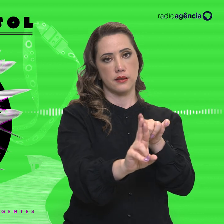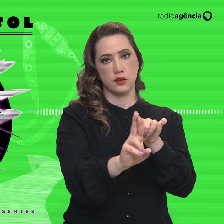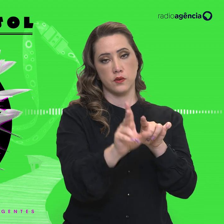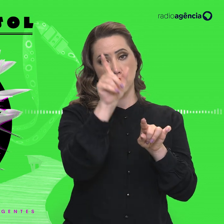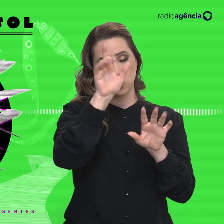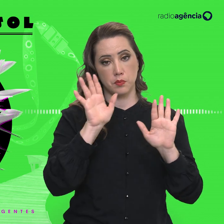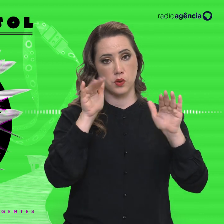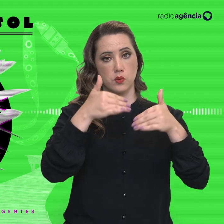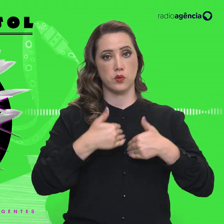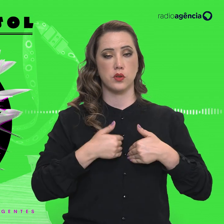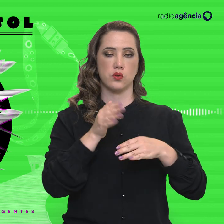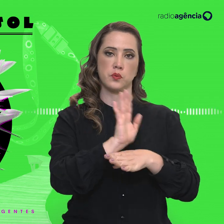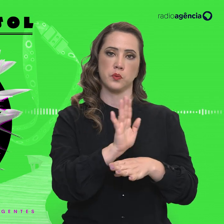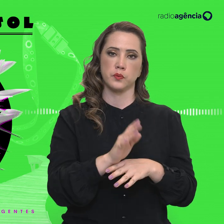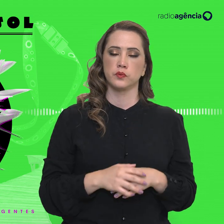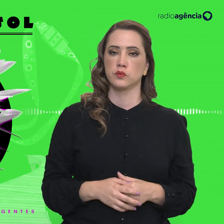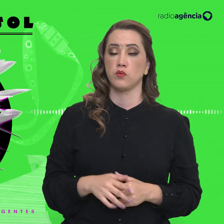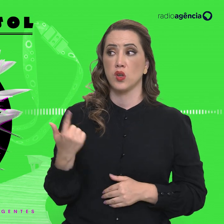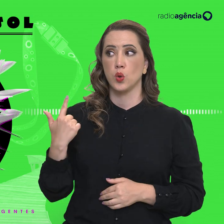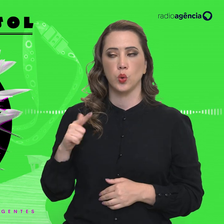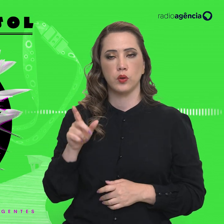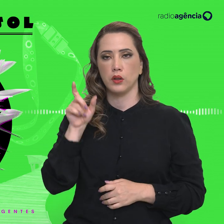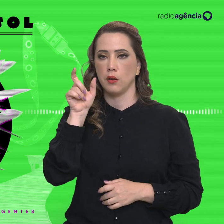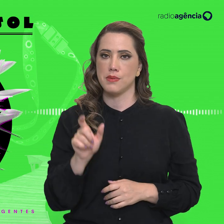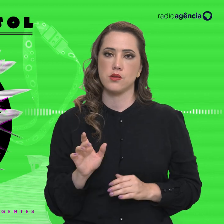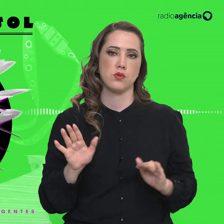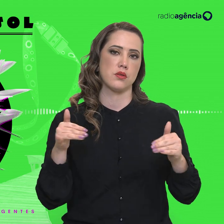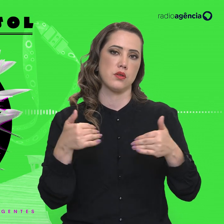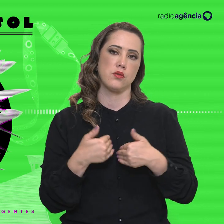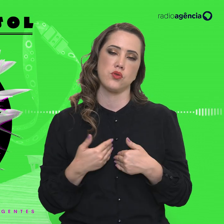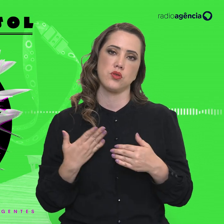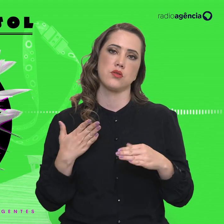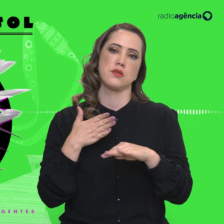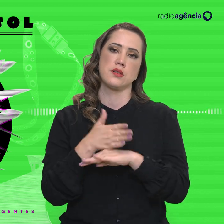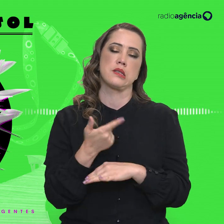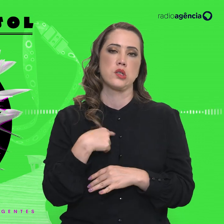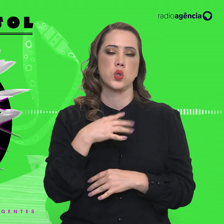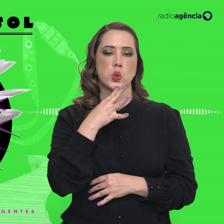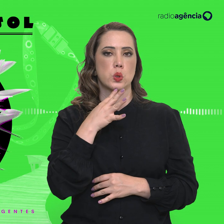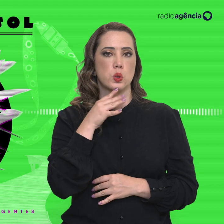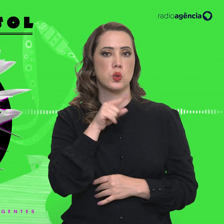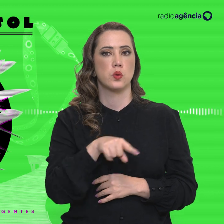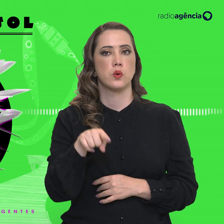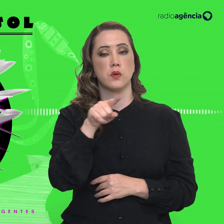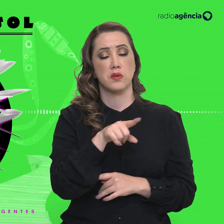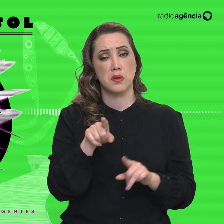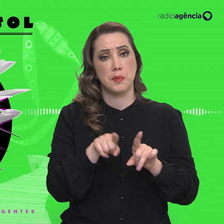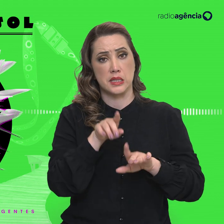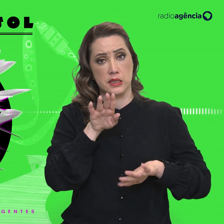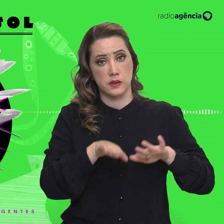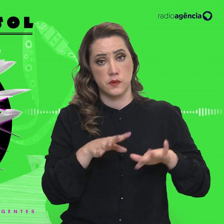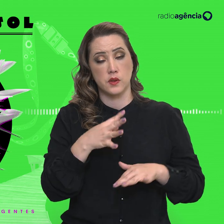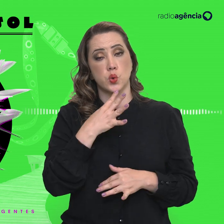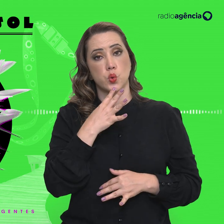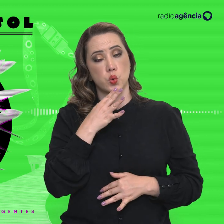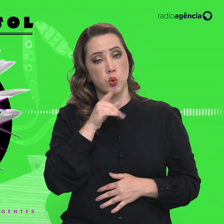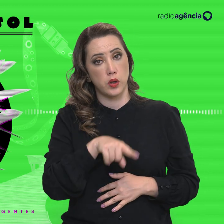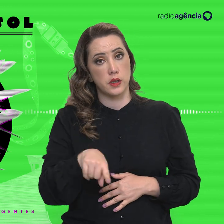[Pedro] Não existem tantos atores assim autistas que a gente tem notícia mas existem alguns que a gente pode pensar aqui.